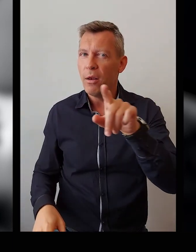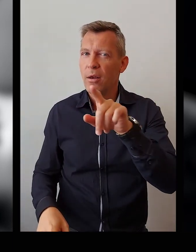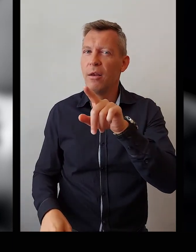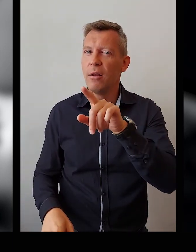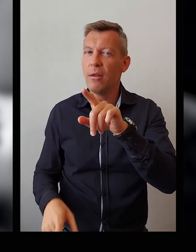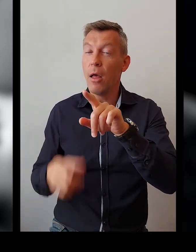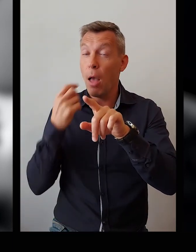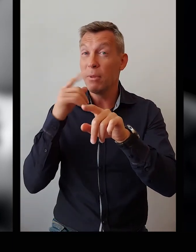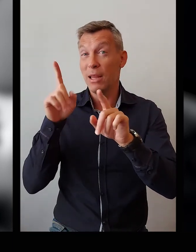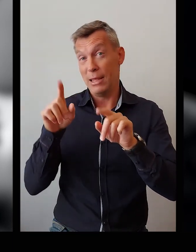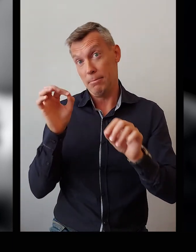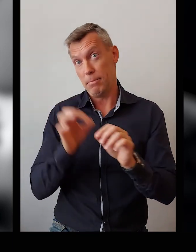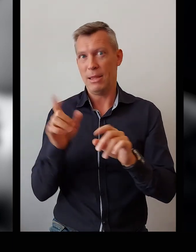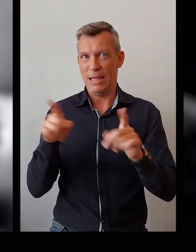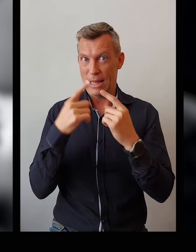amit éppen éneklünk.